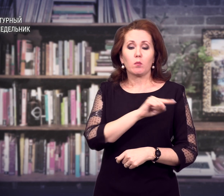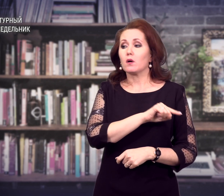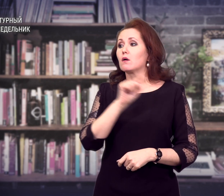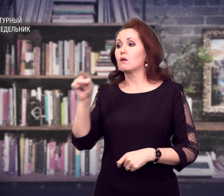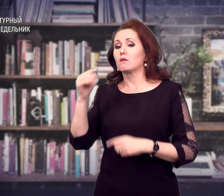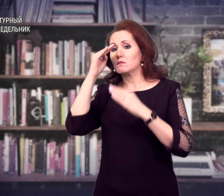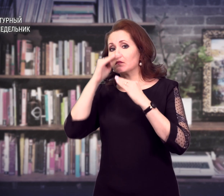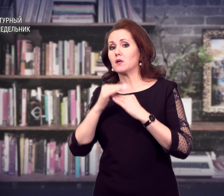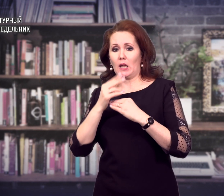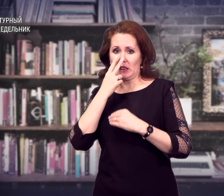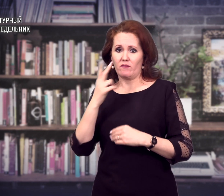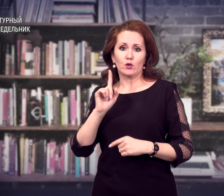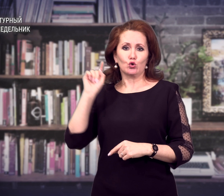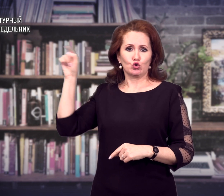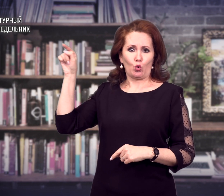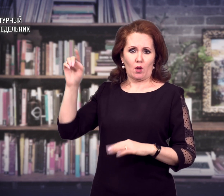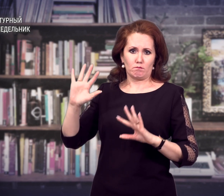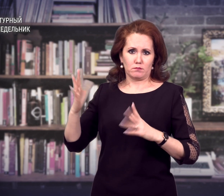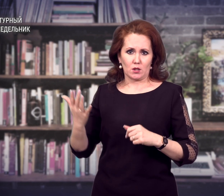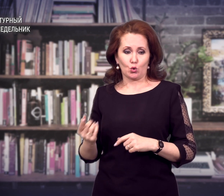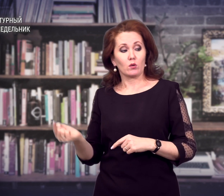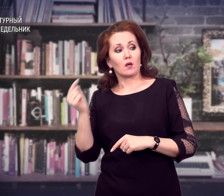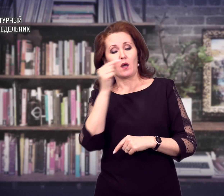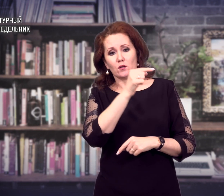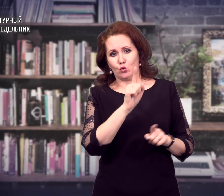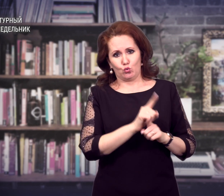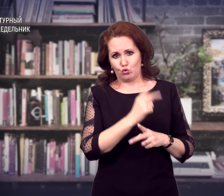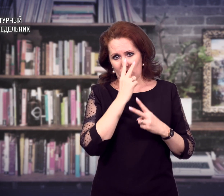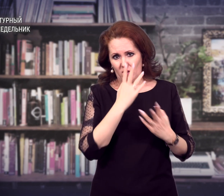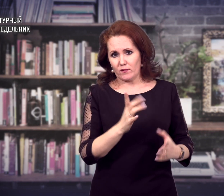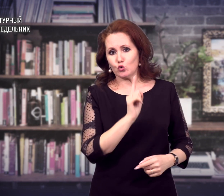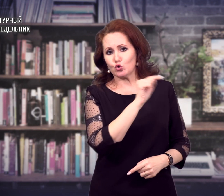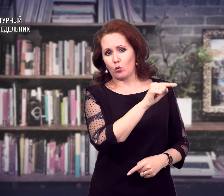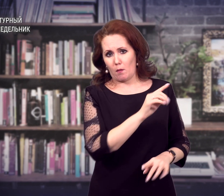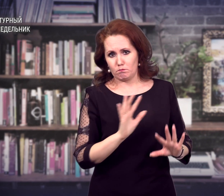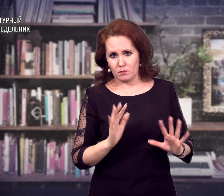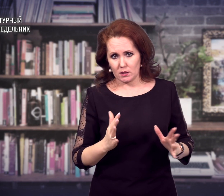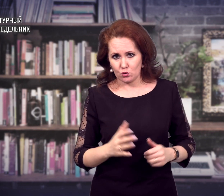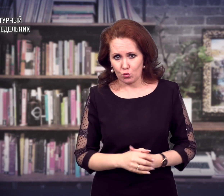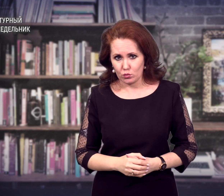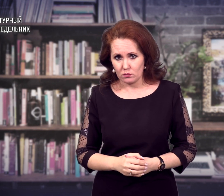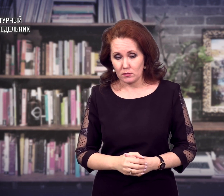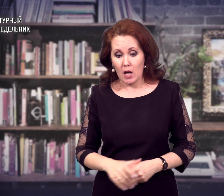Чтобы они не могли со стороны видеть хозяйство друг-друга.